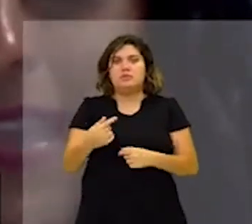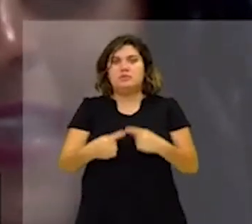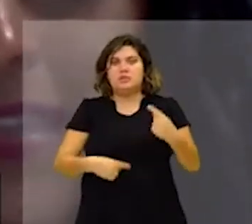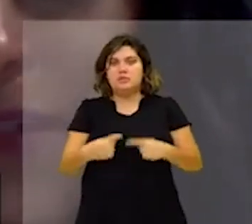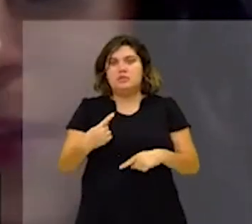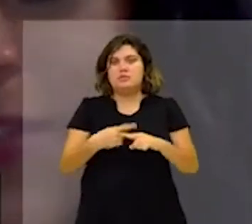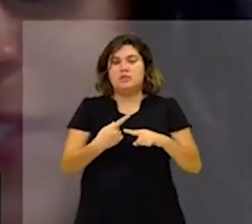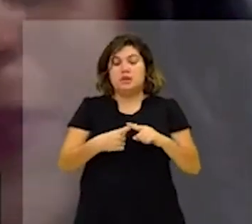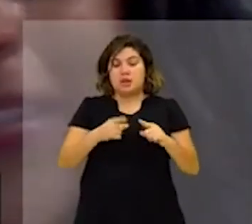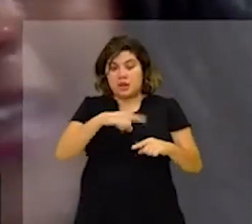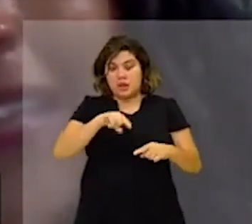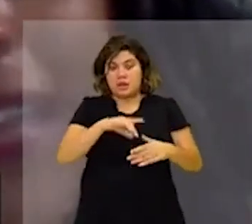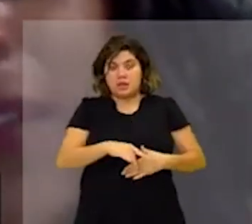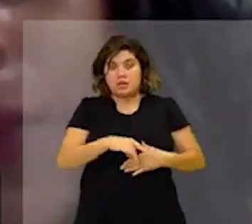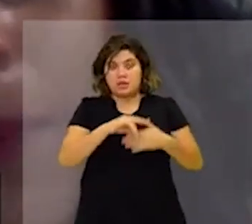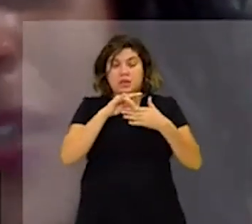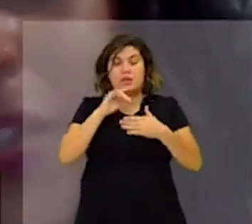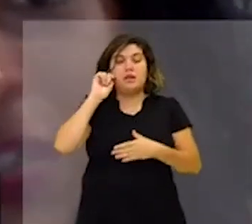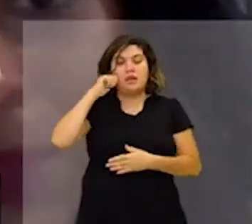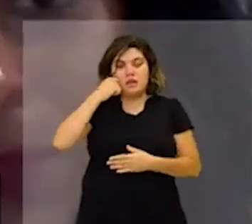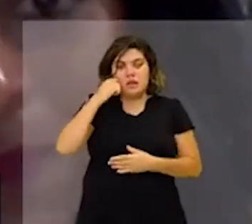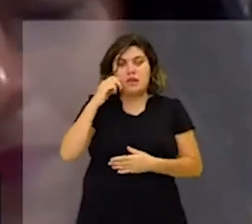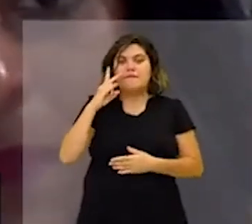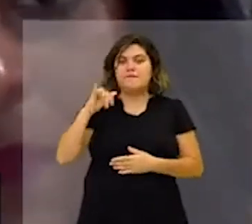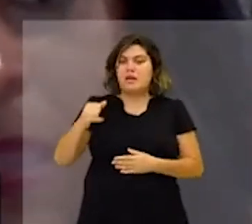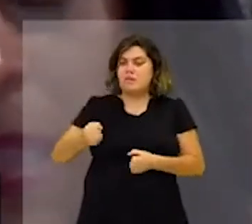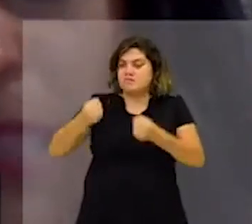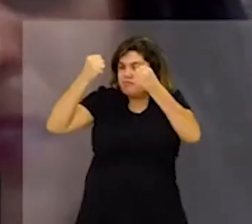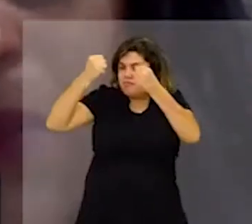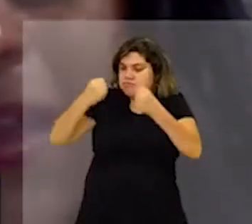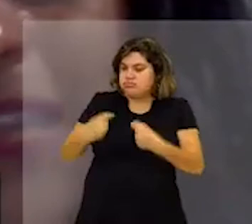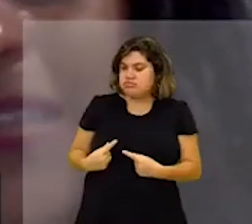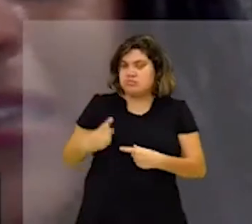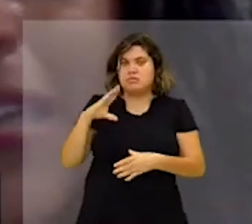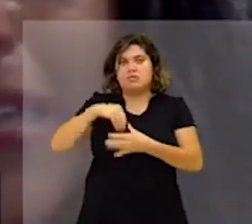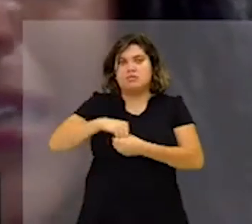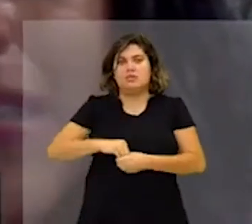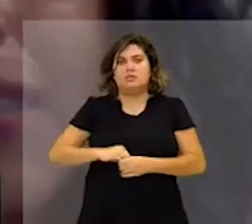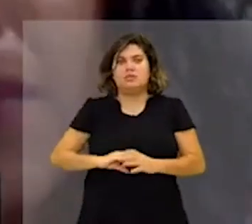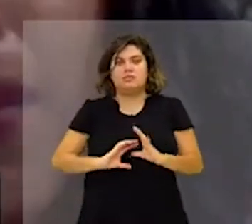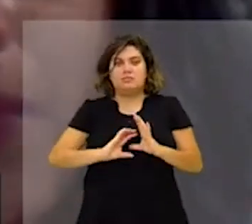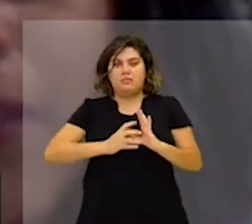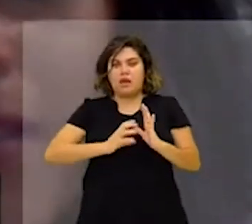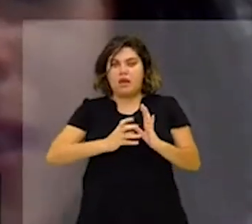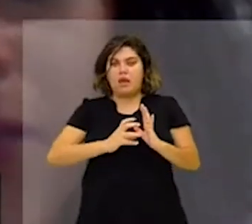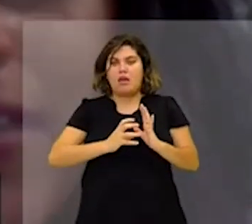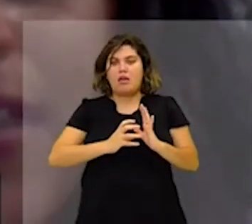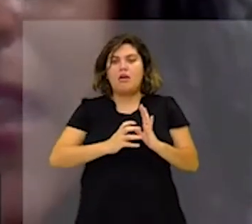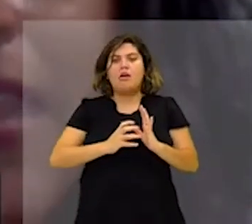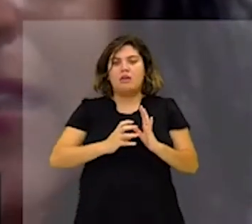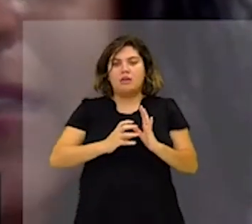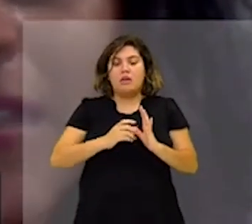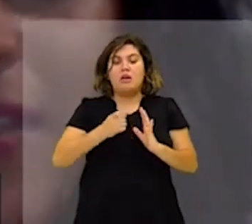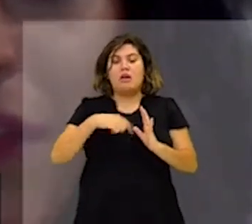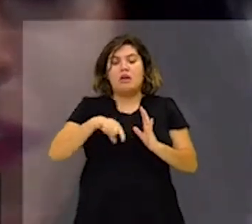negras vão escutar dentro do partido então aquelas lideranças que têm maior potencial de ser eleitas